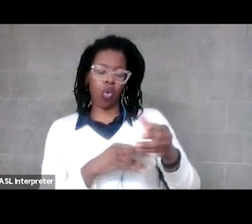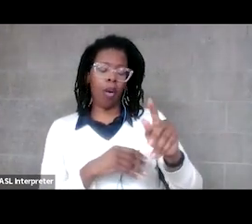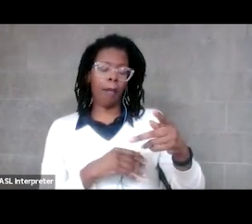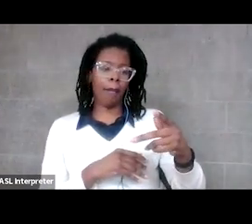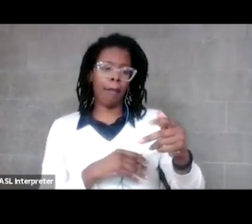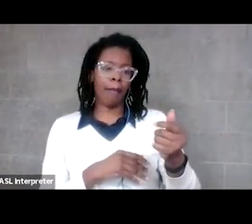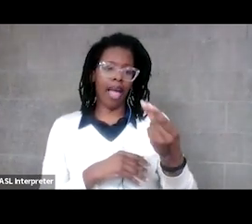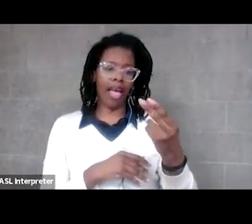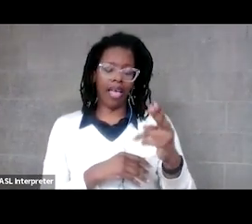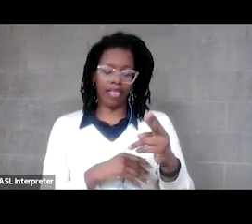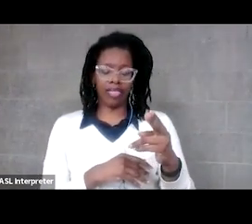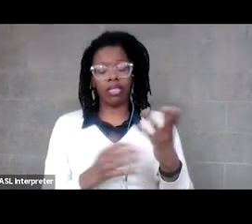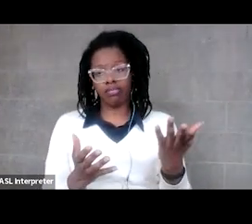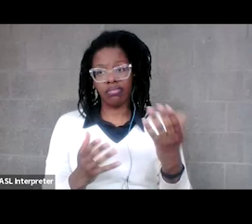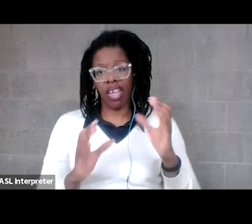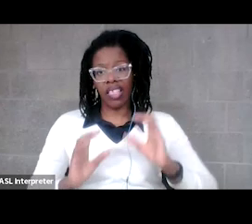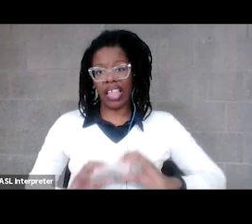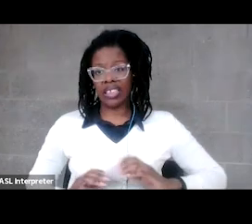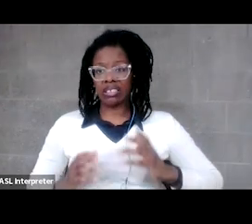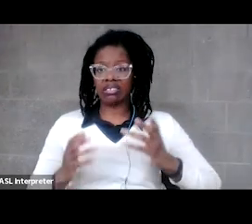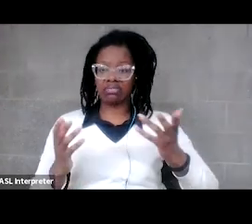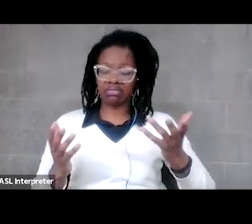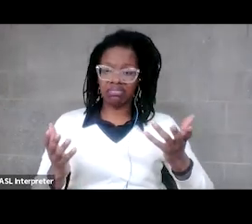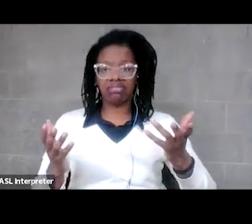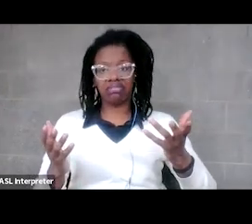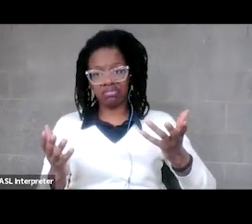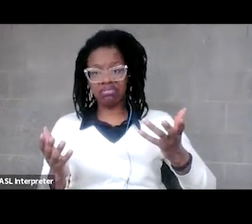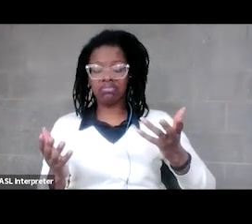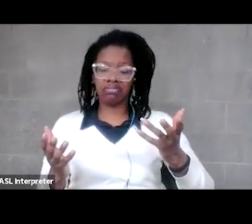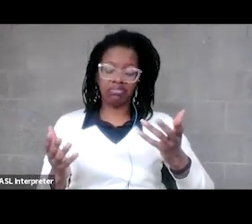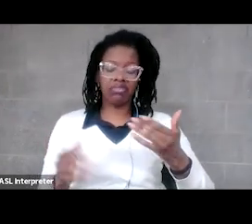son bastante buenos para ser elegibles para SOAR,